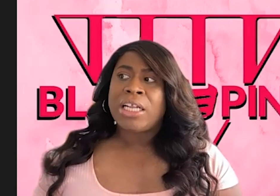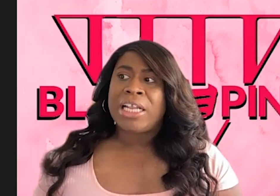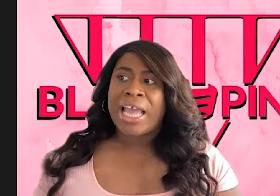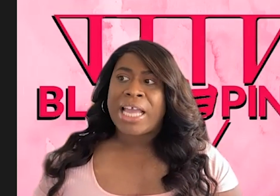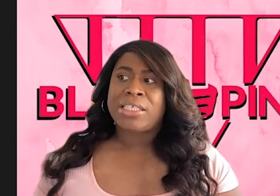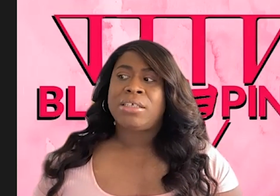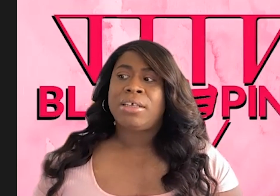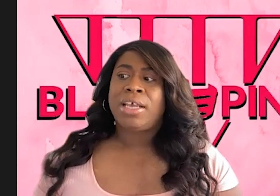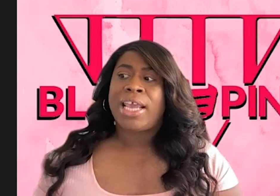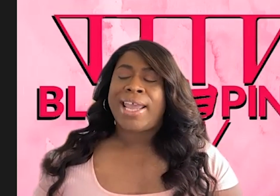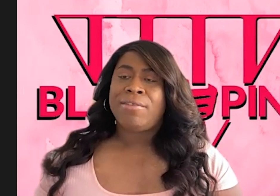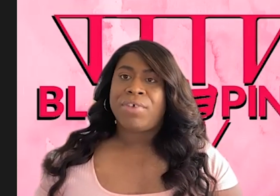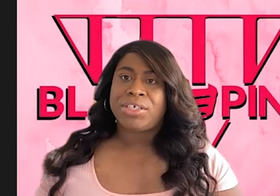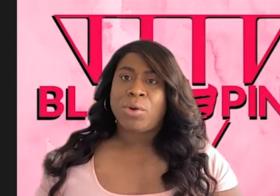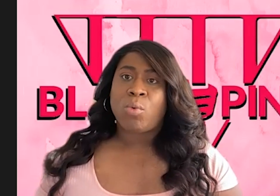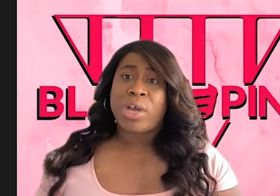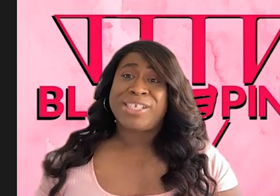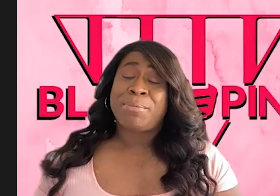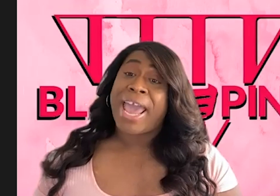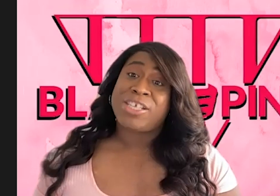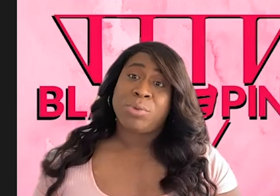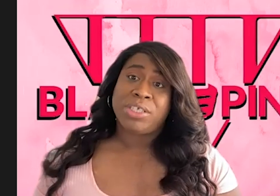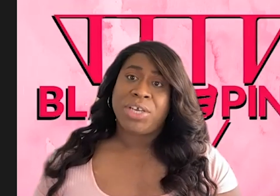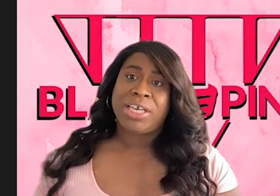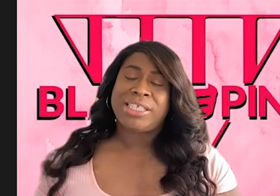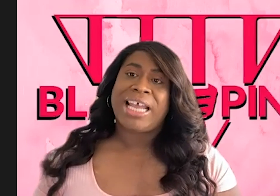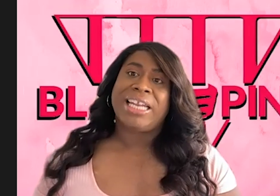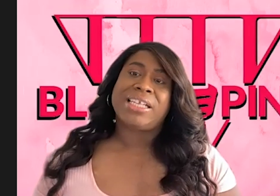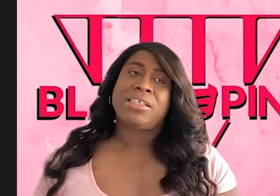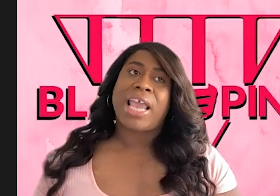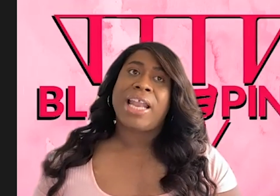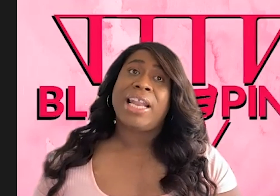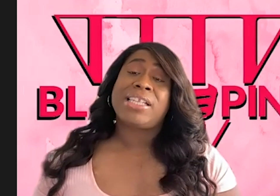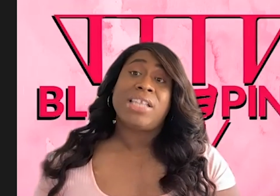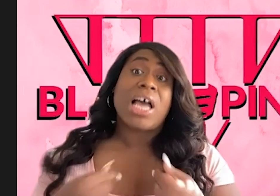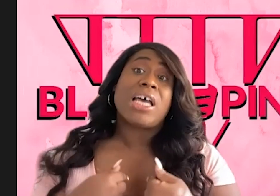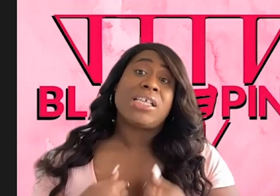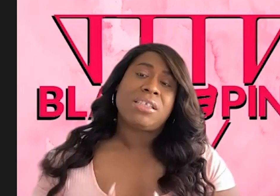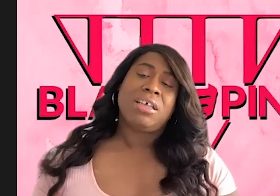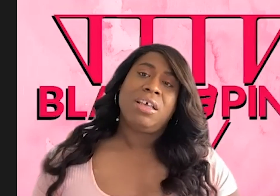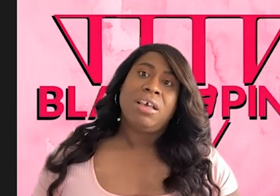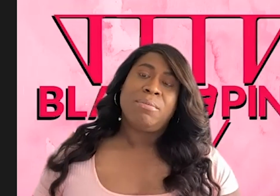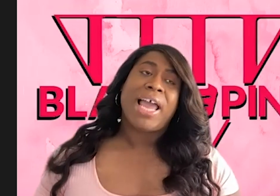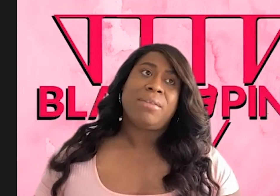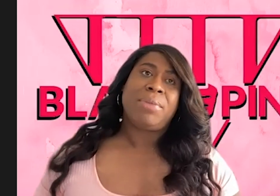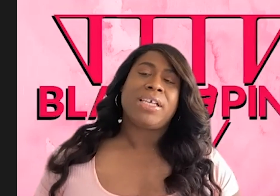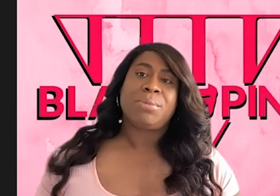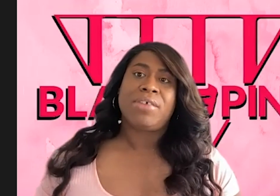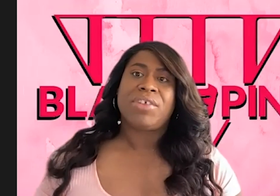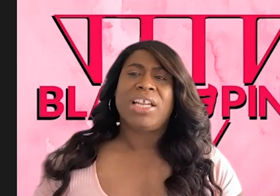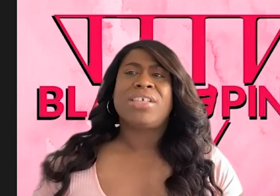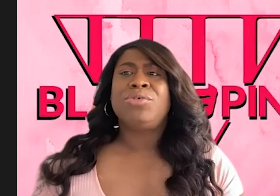imaginemos lo que es la resiliencia pasada y déjanos con Black y Pink específicamente,